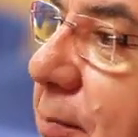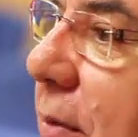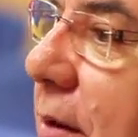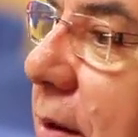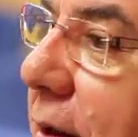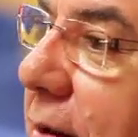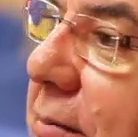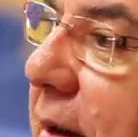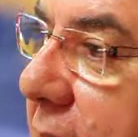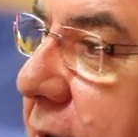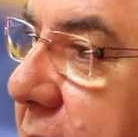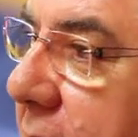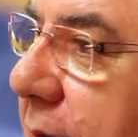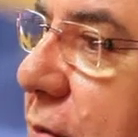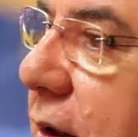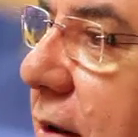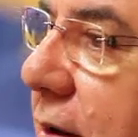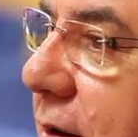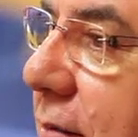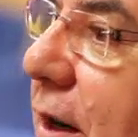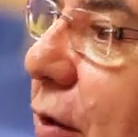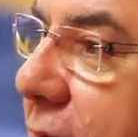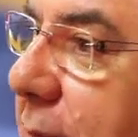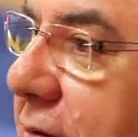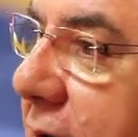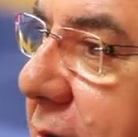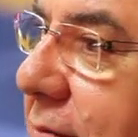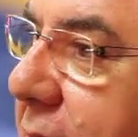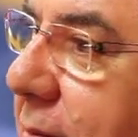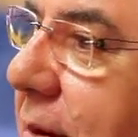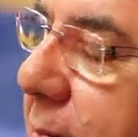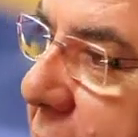que preguntaron, en una rueda de prensa en el